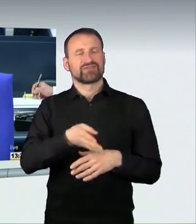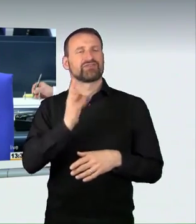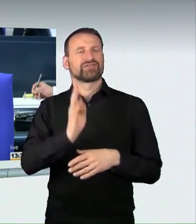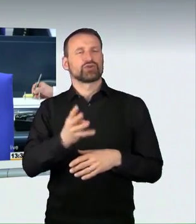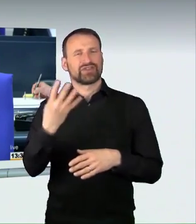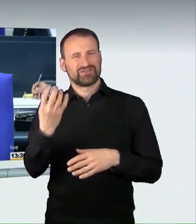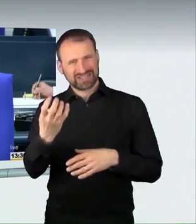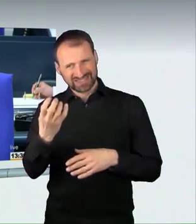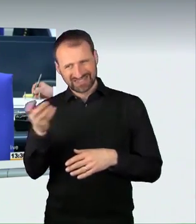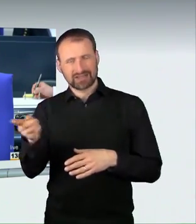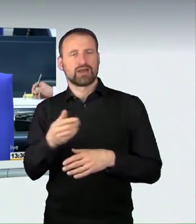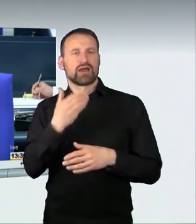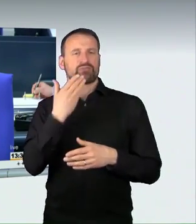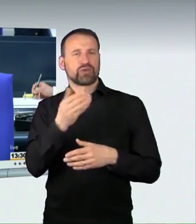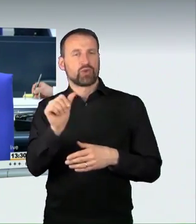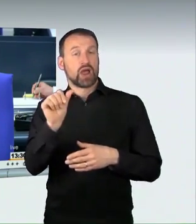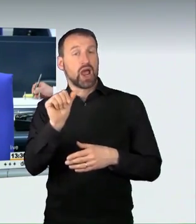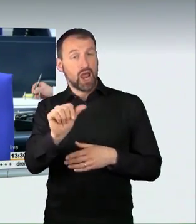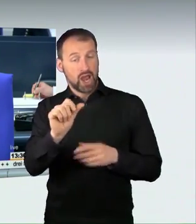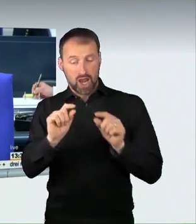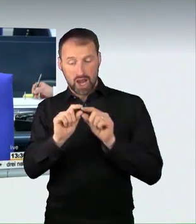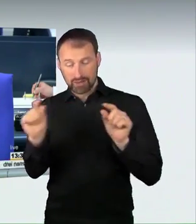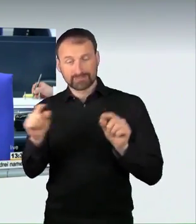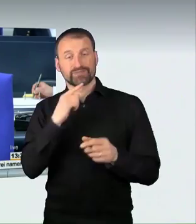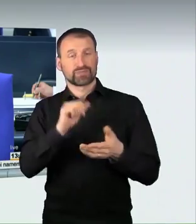den Gesetzentwurf der Fraktion Bündnis 90/Die Grünen